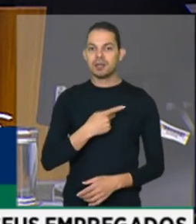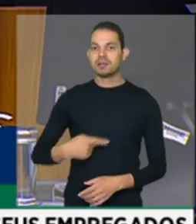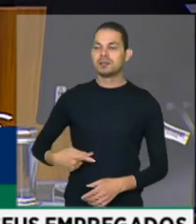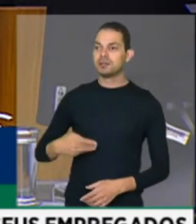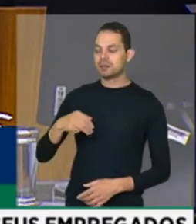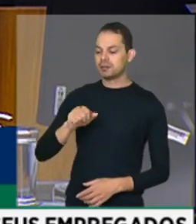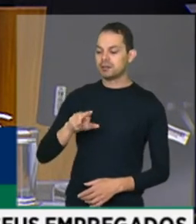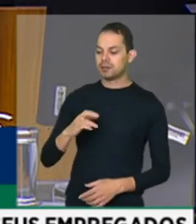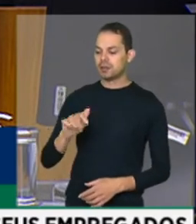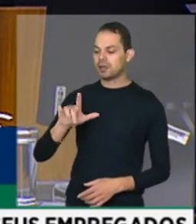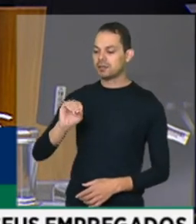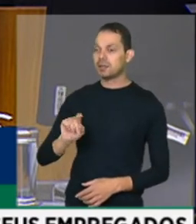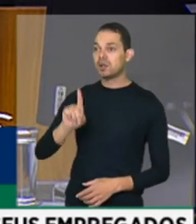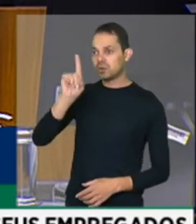ÉRIKA KOKAY ESTIVER ONLINE...